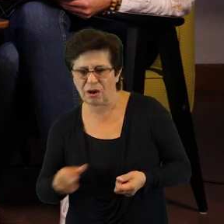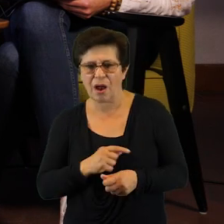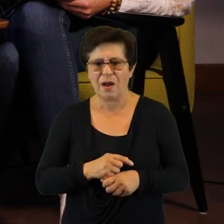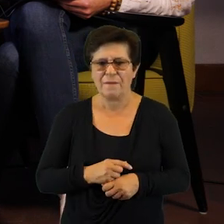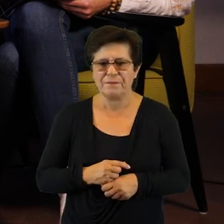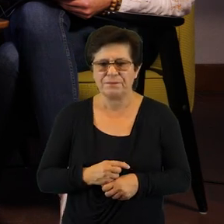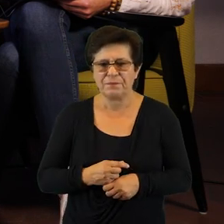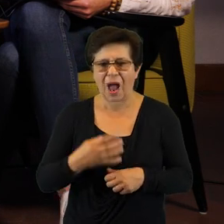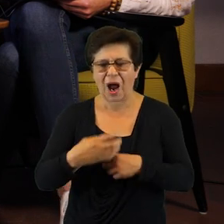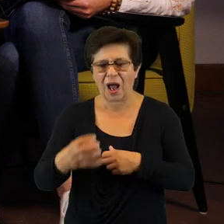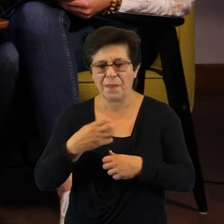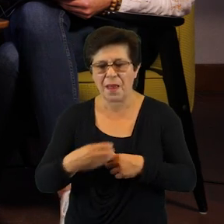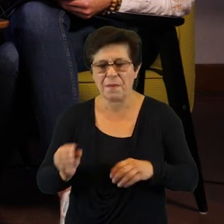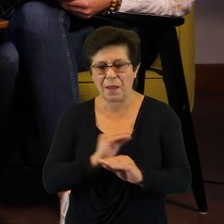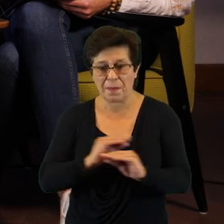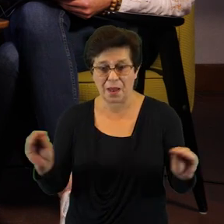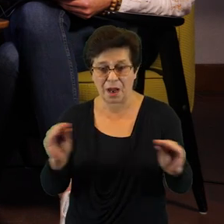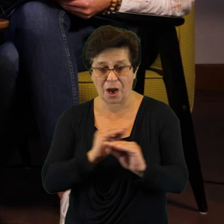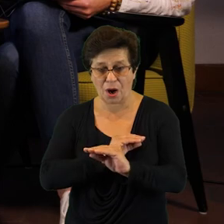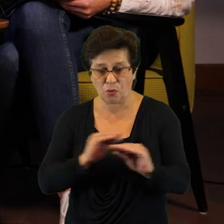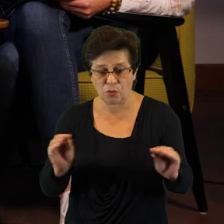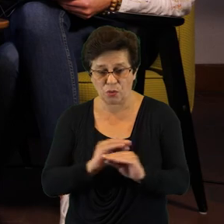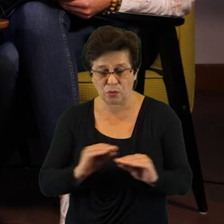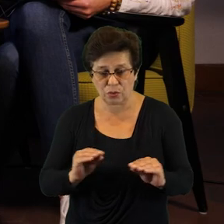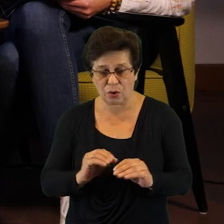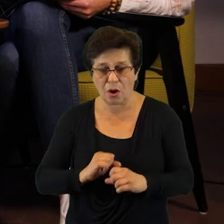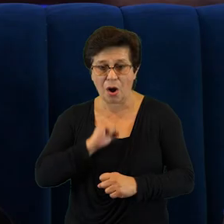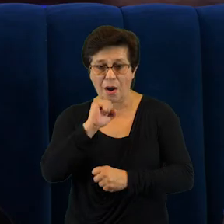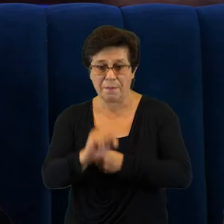Nawiasem mówiąc, pracuje w jednym pokoju z panią Jadwigą Kaczyńską,